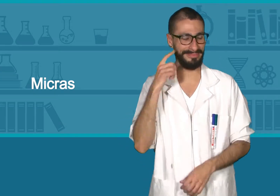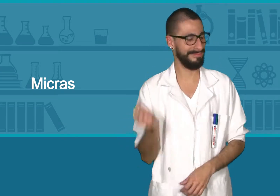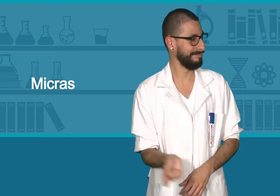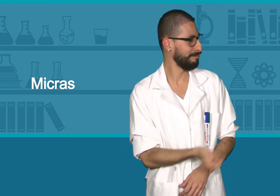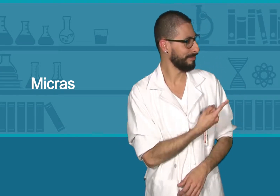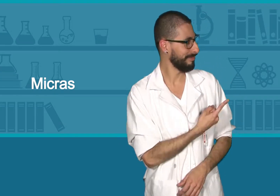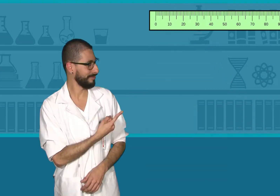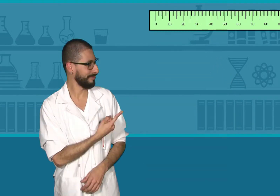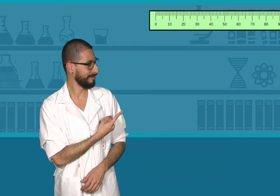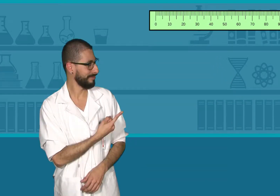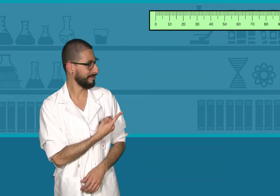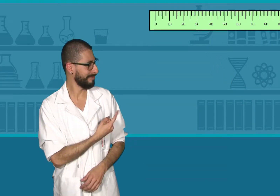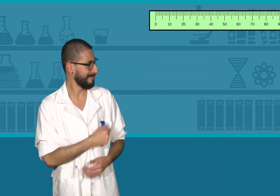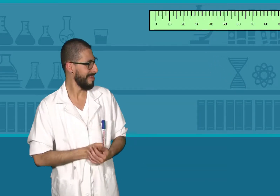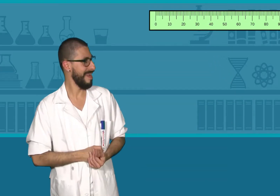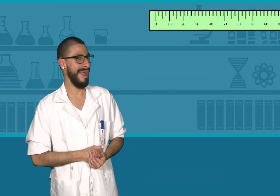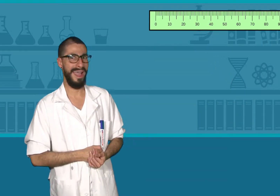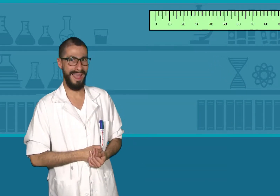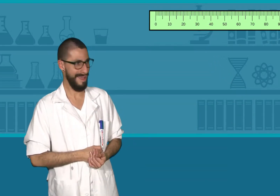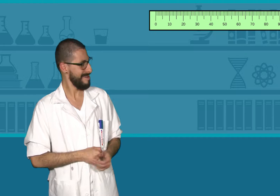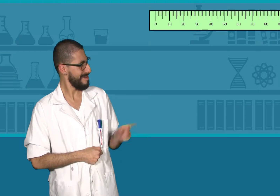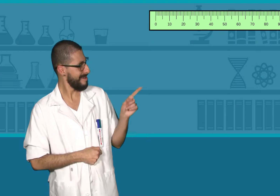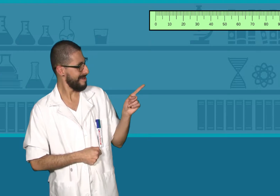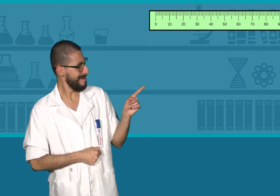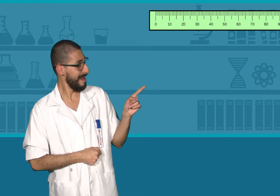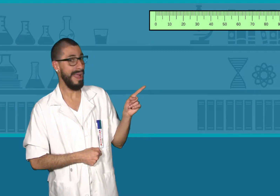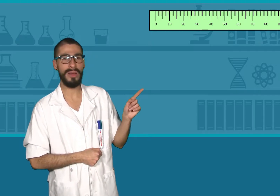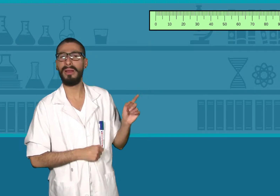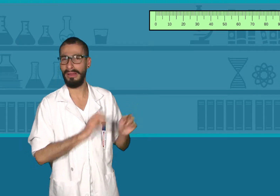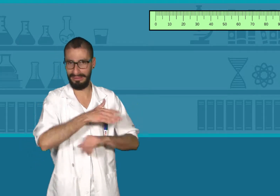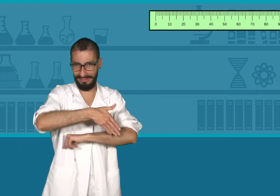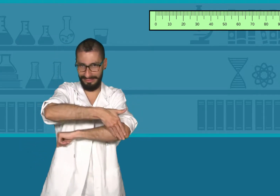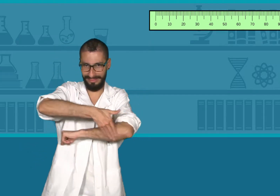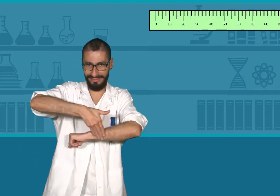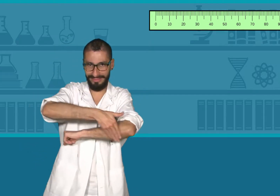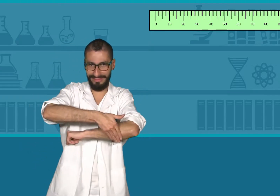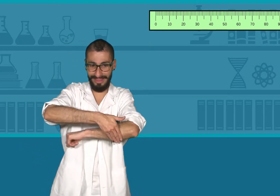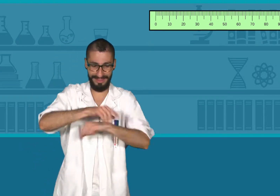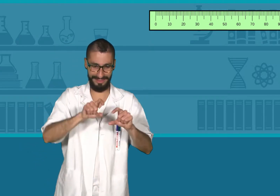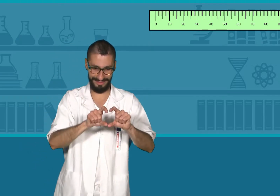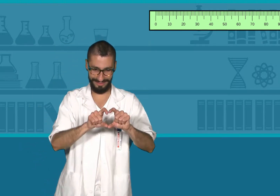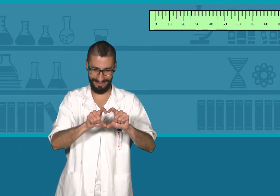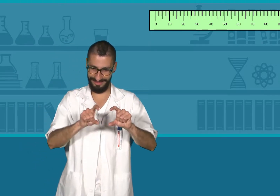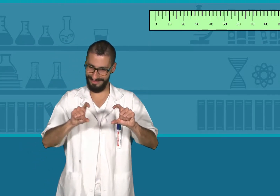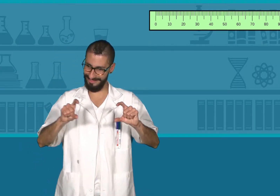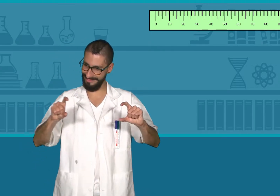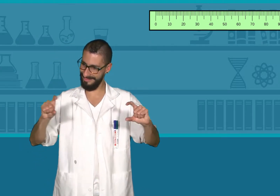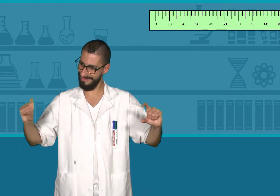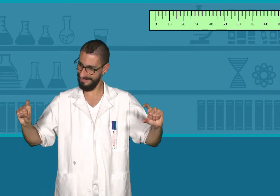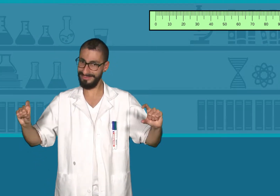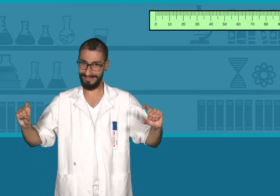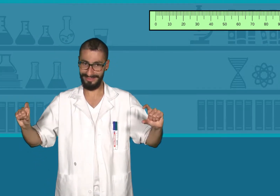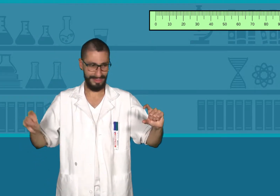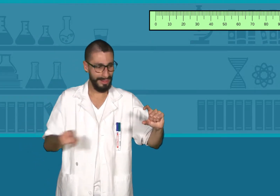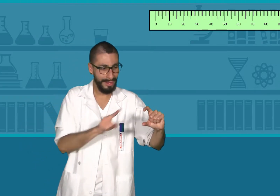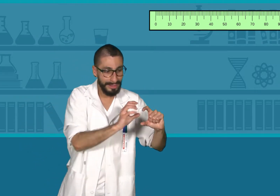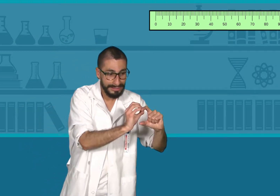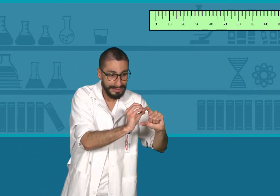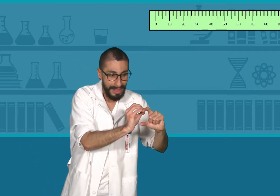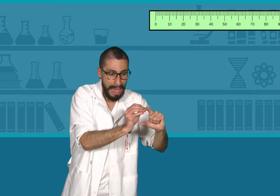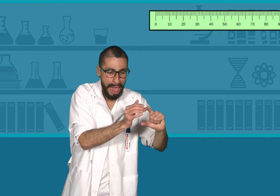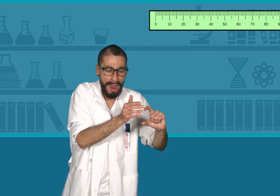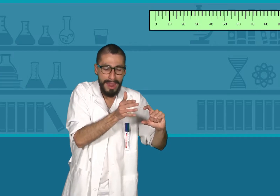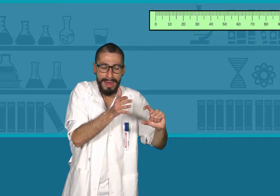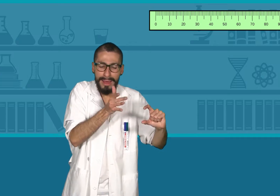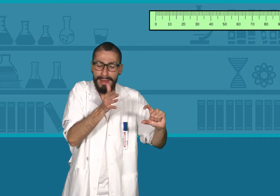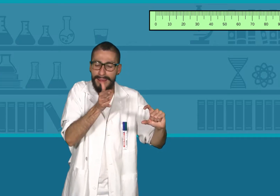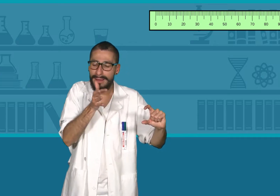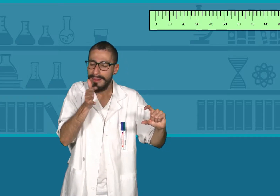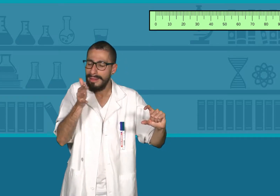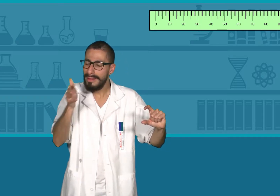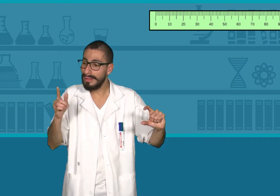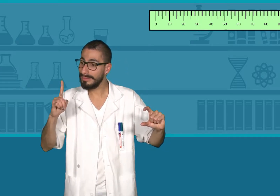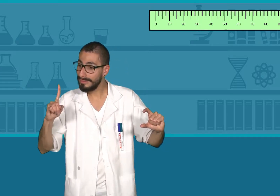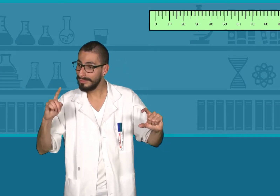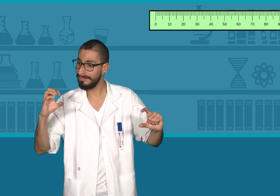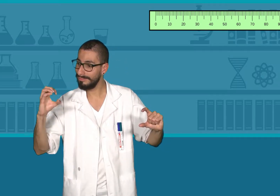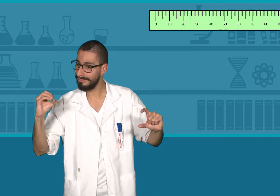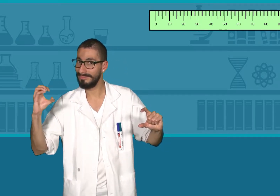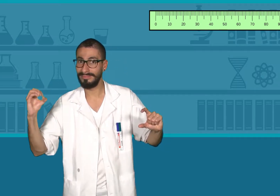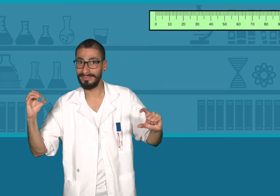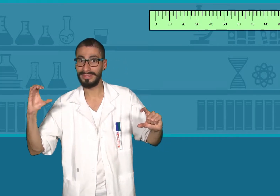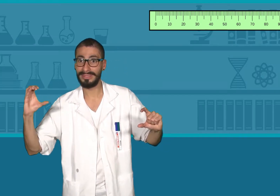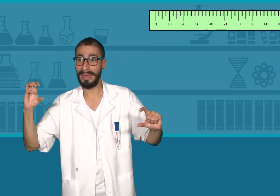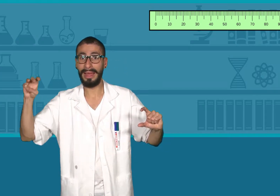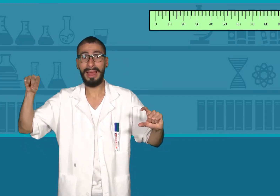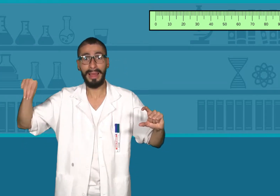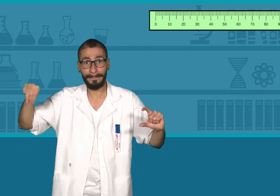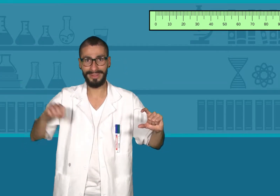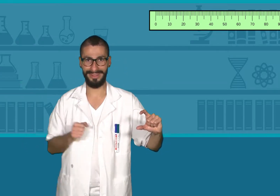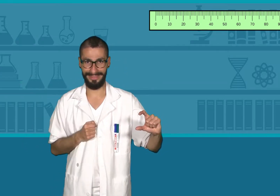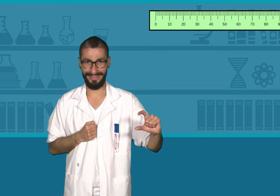A continuación, veamos una regla que va desde cero hasta cien centímetros,